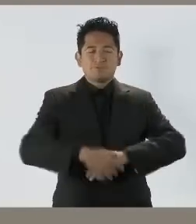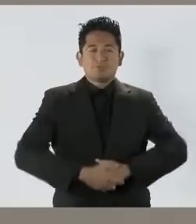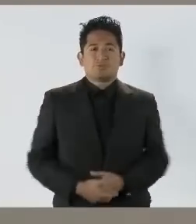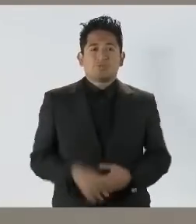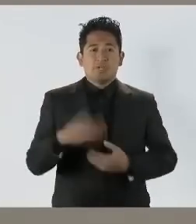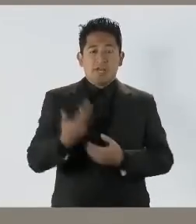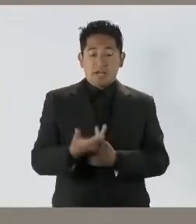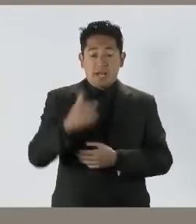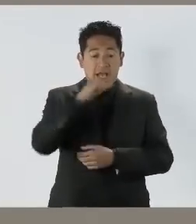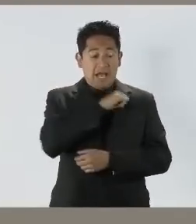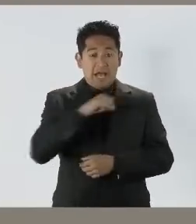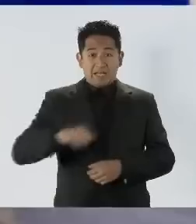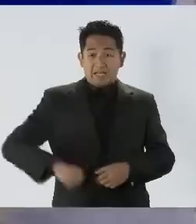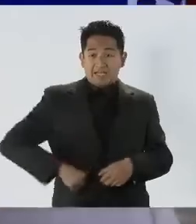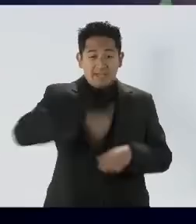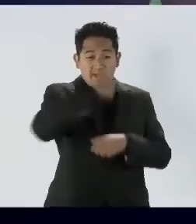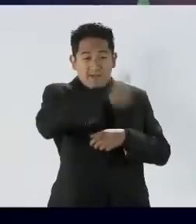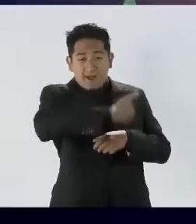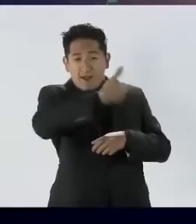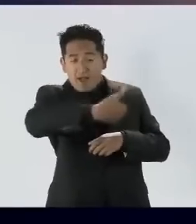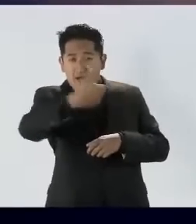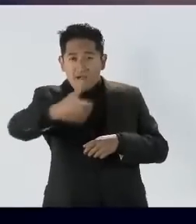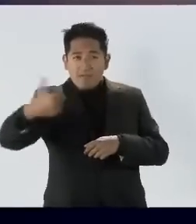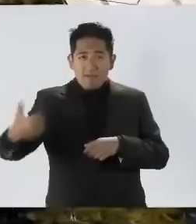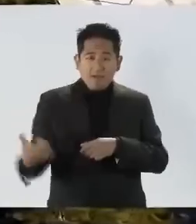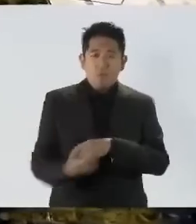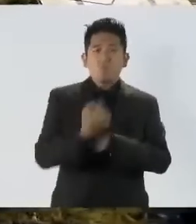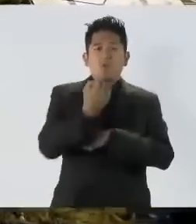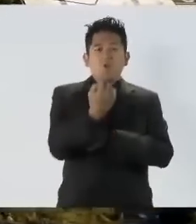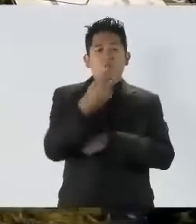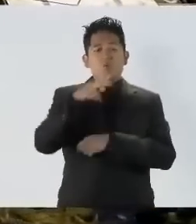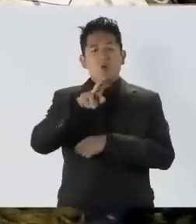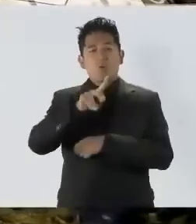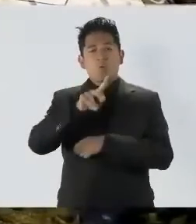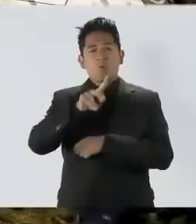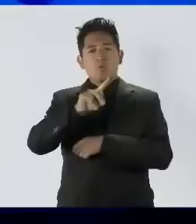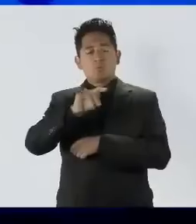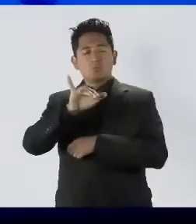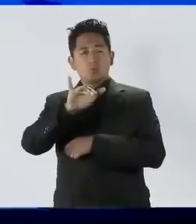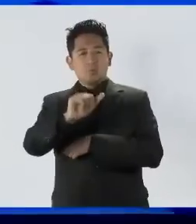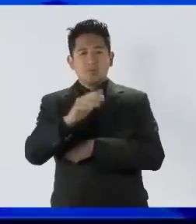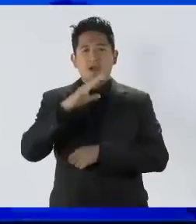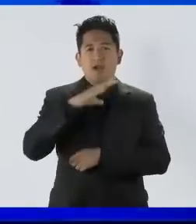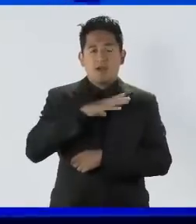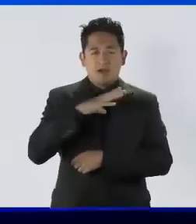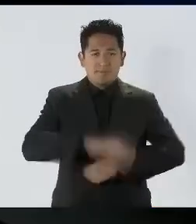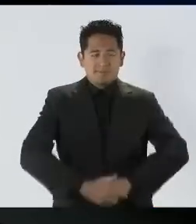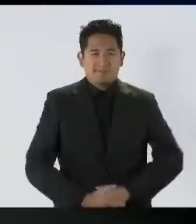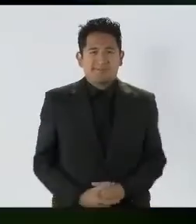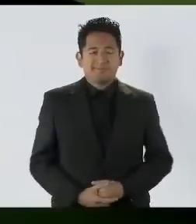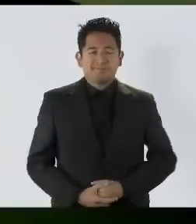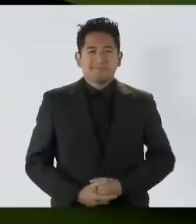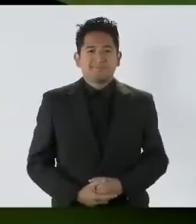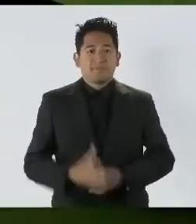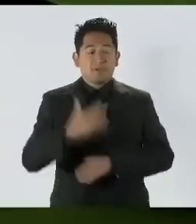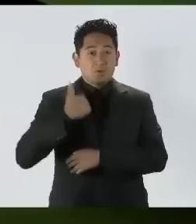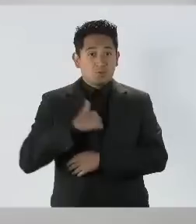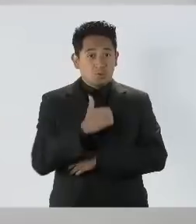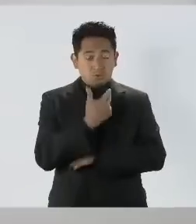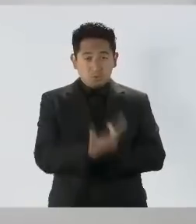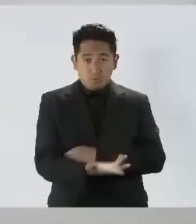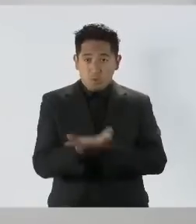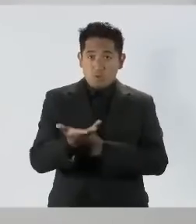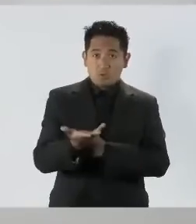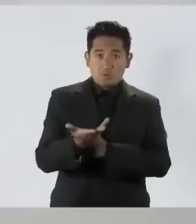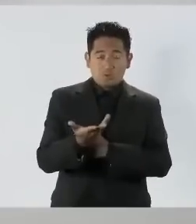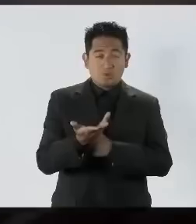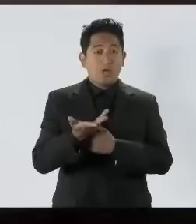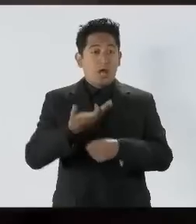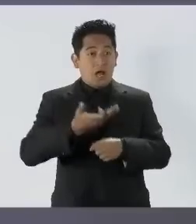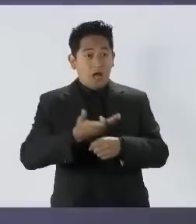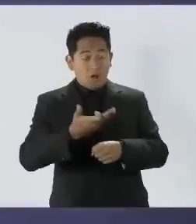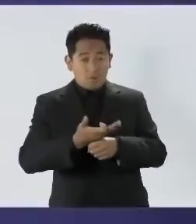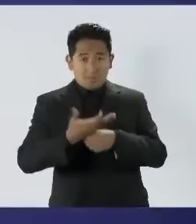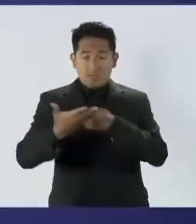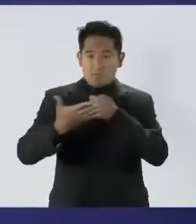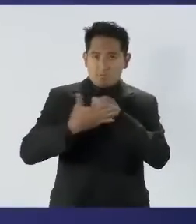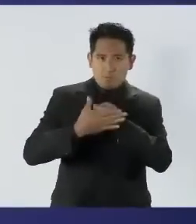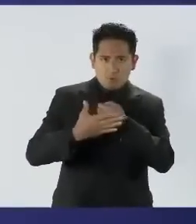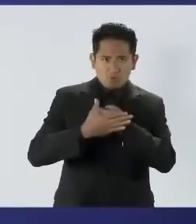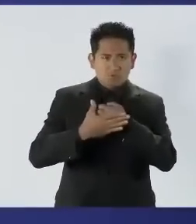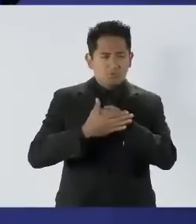territorio en cada demarcación en cada alcaldía vamos a intervenir en este primer ejercicio 6